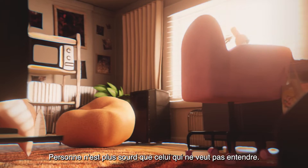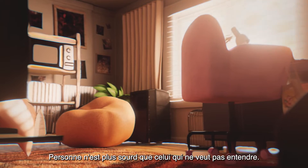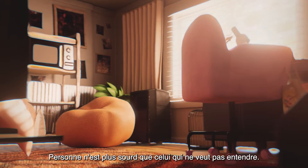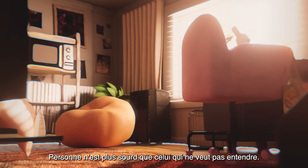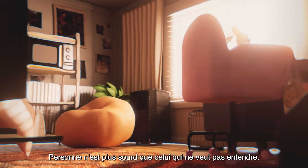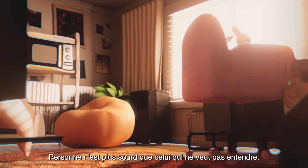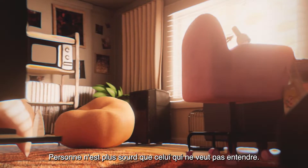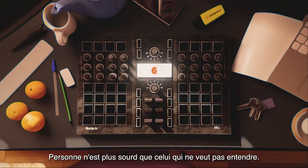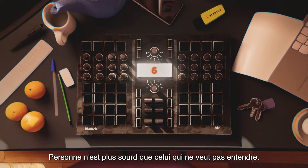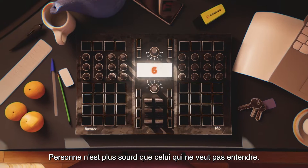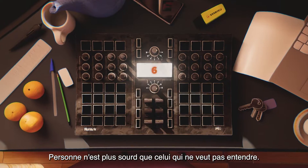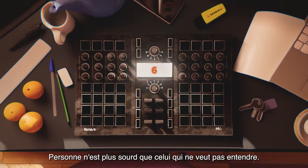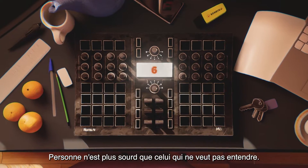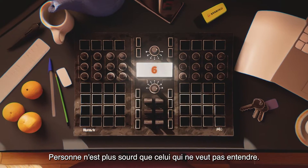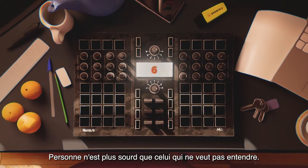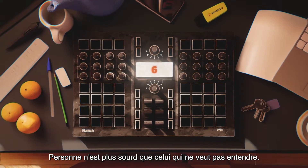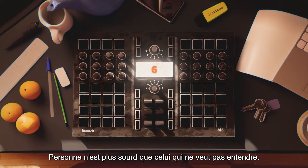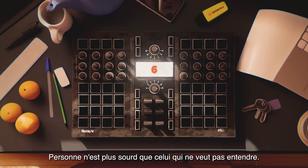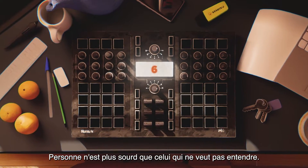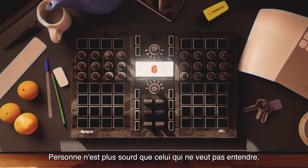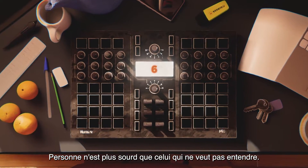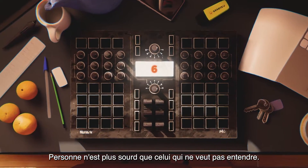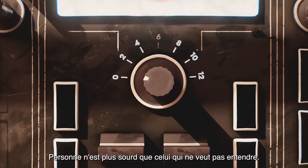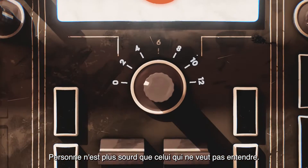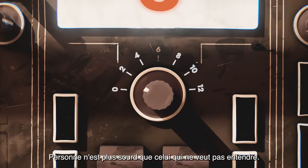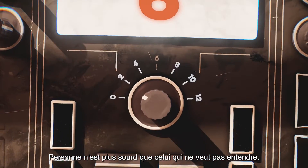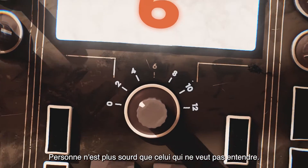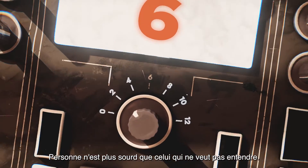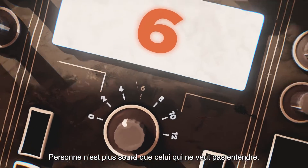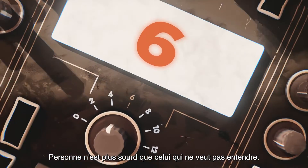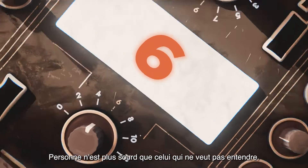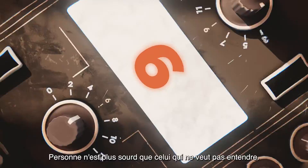Personne n'est plus sourd que celui qui ne veut pas entendre.